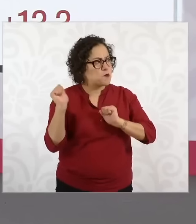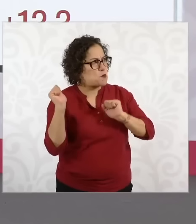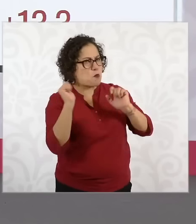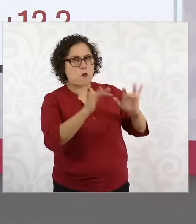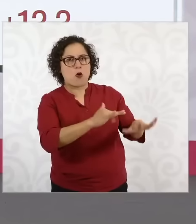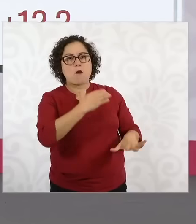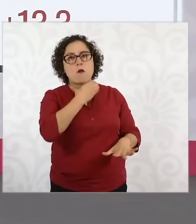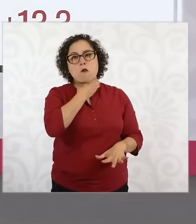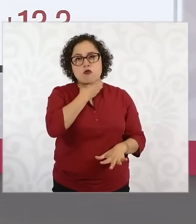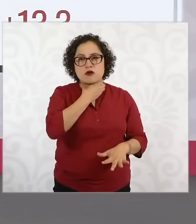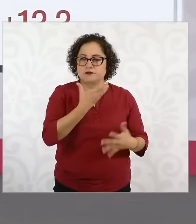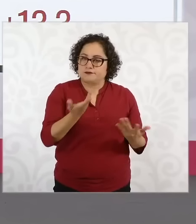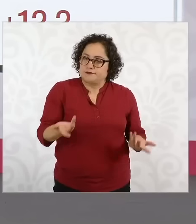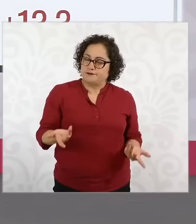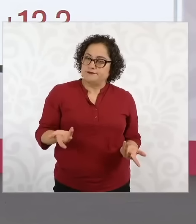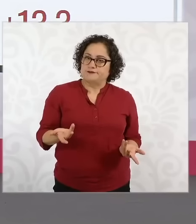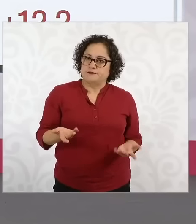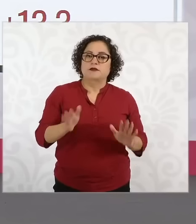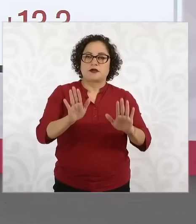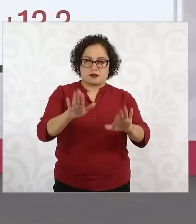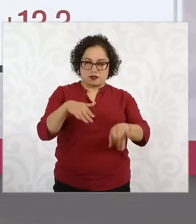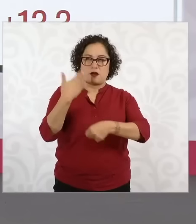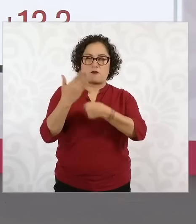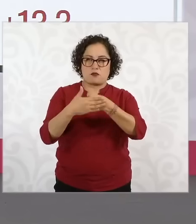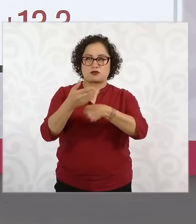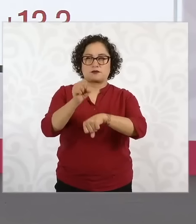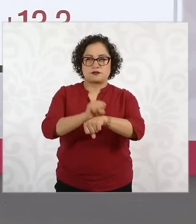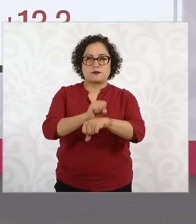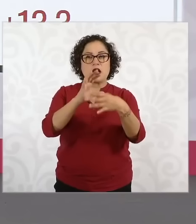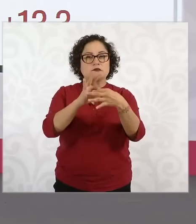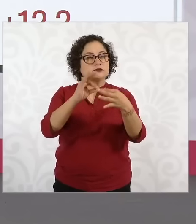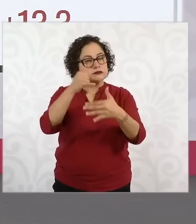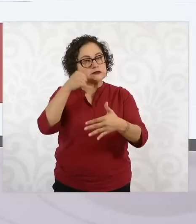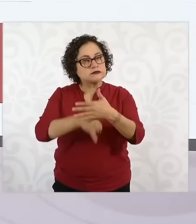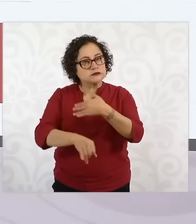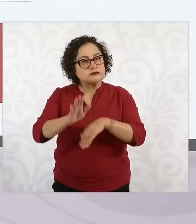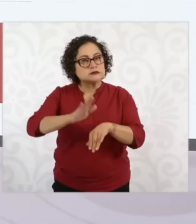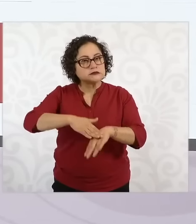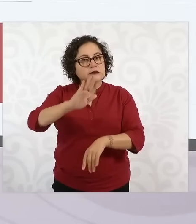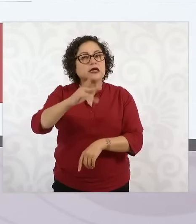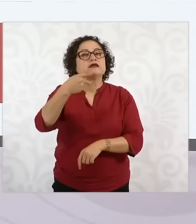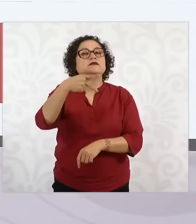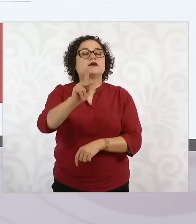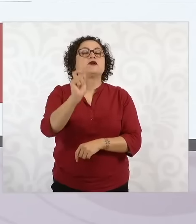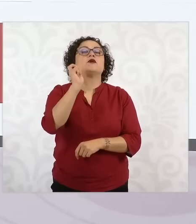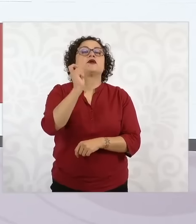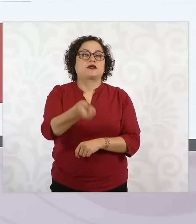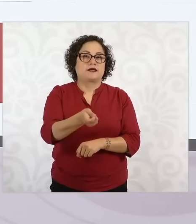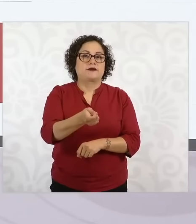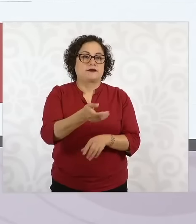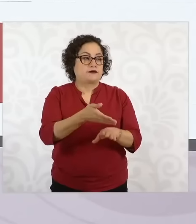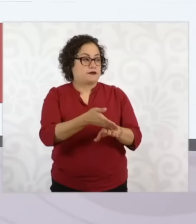a presentar la próxima semana con más detalle, este es el periodo del incremento en la diabetes,